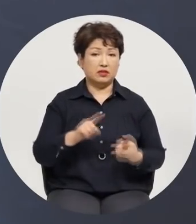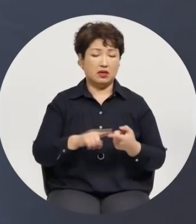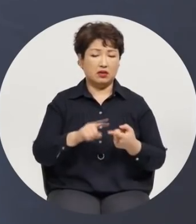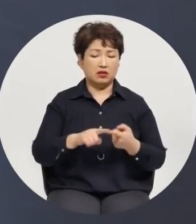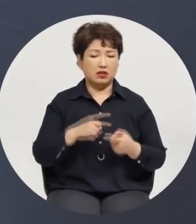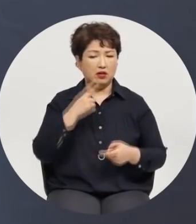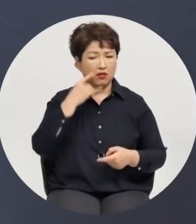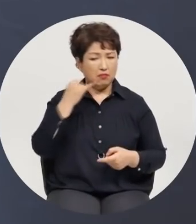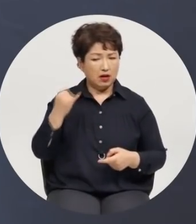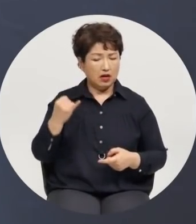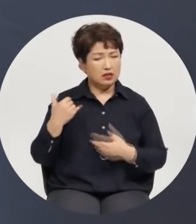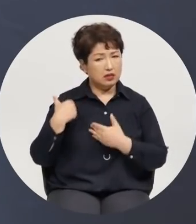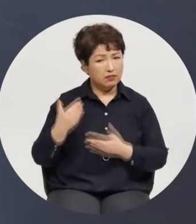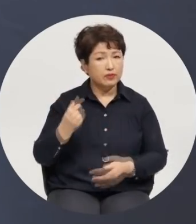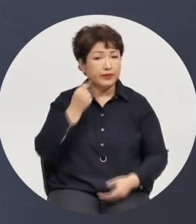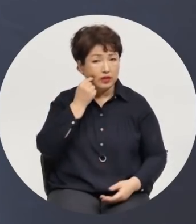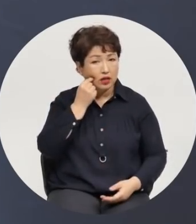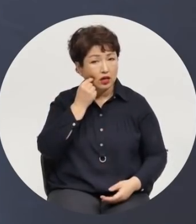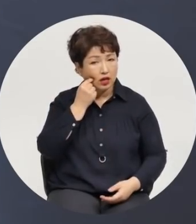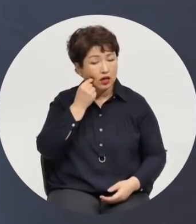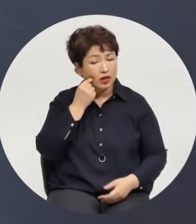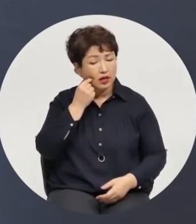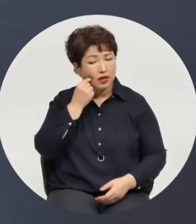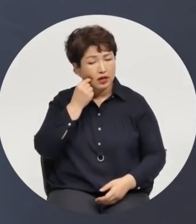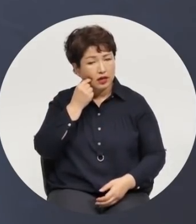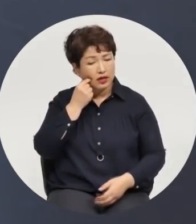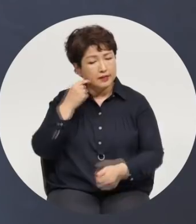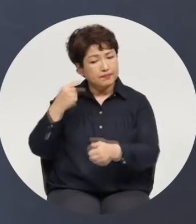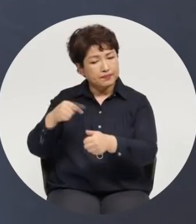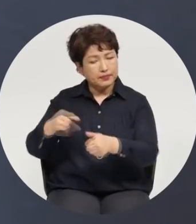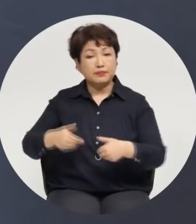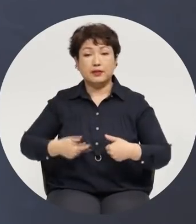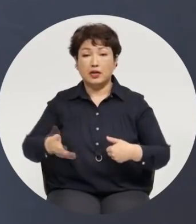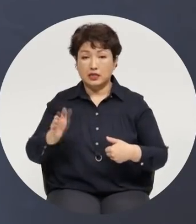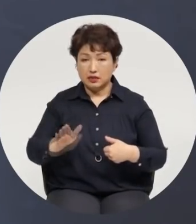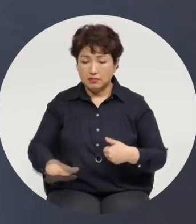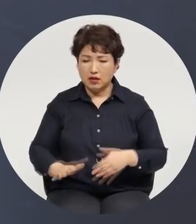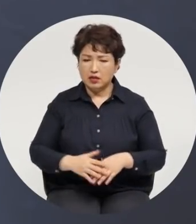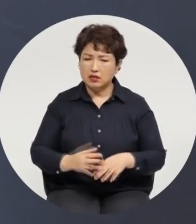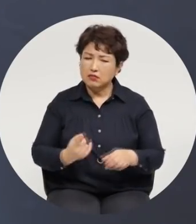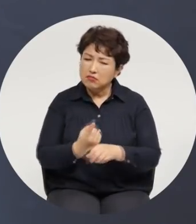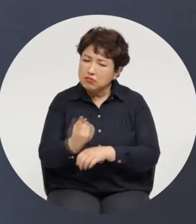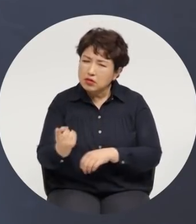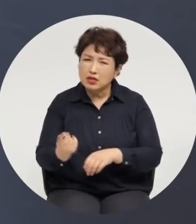이런 행동은 엄마가 타일러야 하지만 나머지는 가능하면 관여하지 않는 것이 좋아요